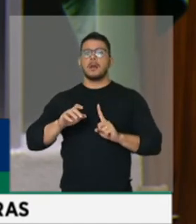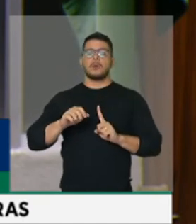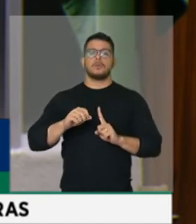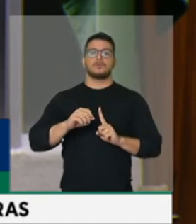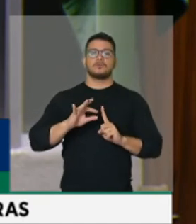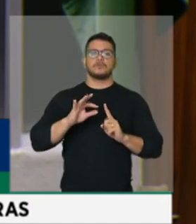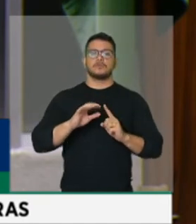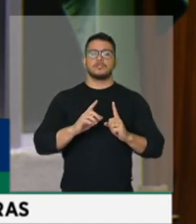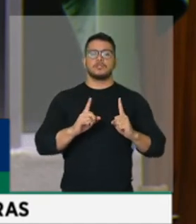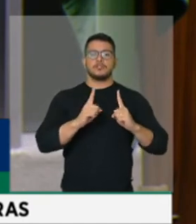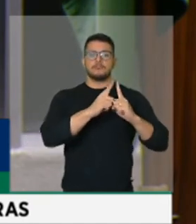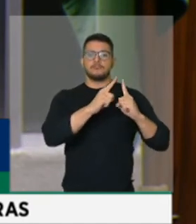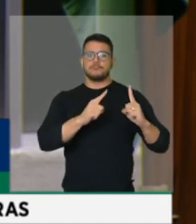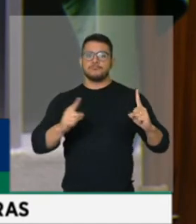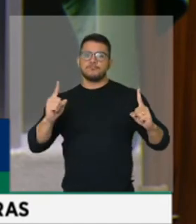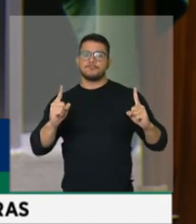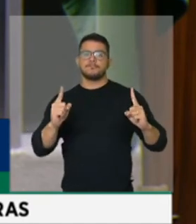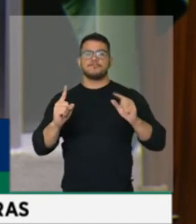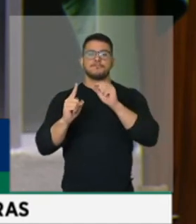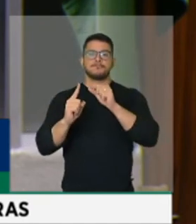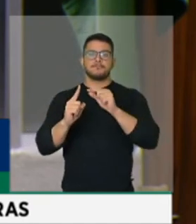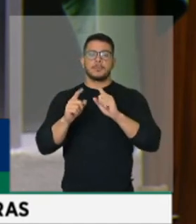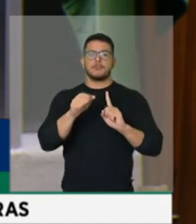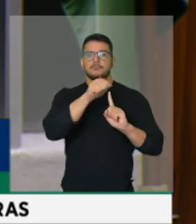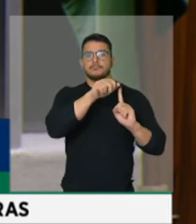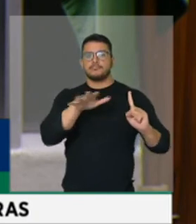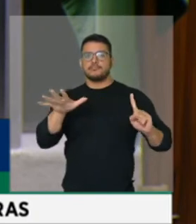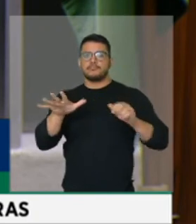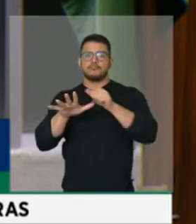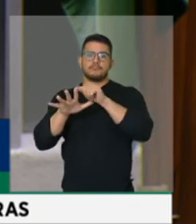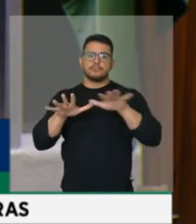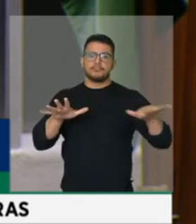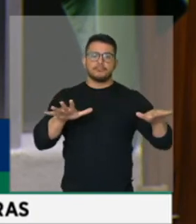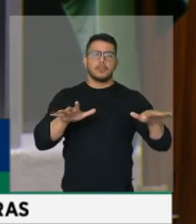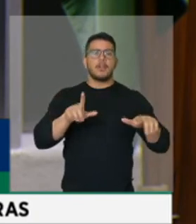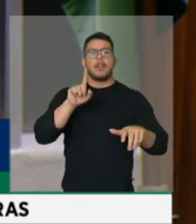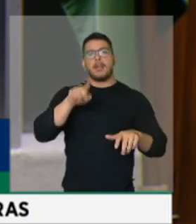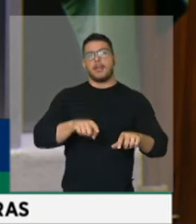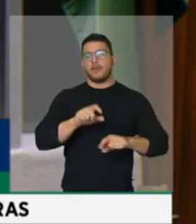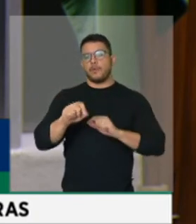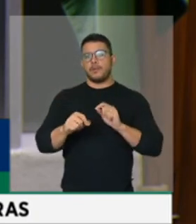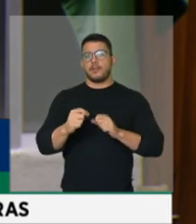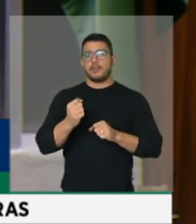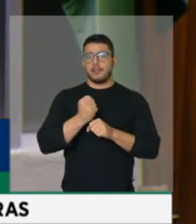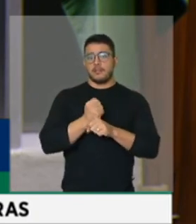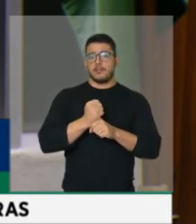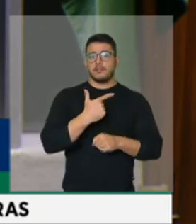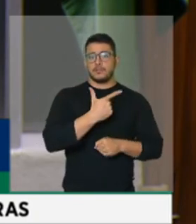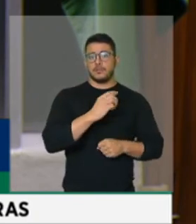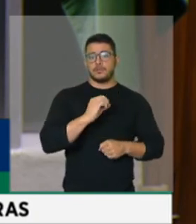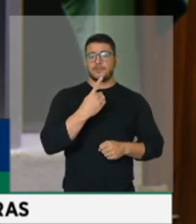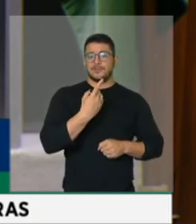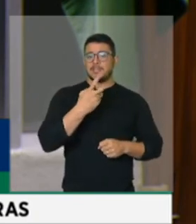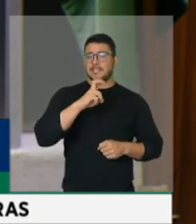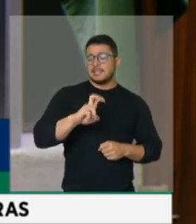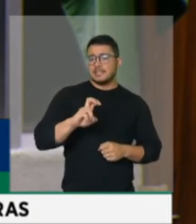CAÍDO PARA 30%. SÃO DADOS QUE ESTÃO CONSOLIDADOS. QUE NÃO PODEM SER RENEGADOS, NOS LEILÕES DE LINHAS DE TRANSMISSÃO, DESDE 2015,